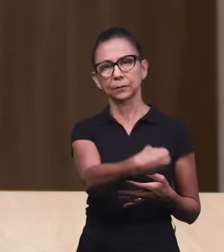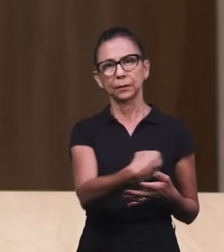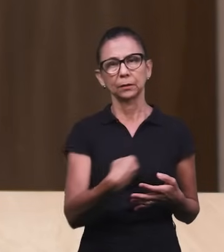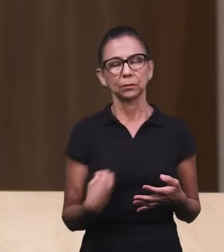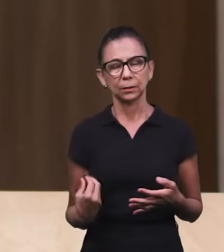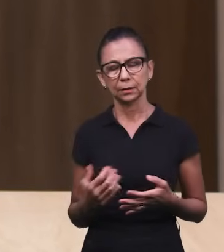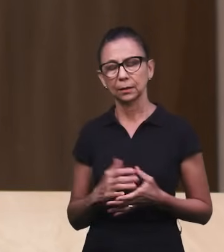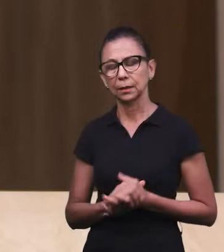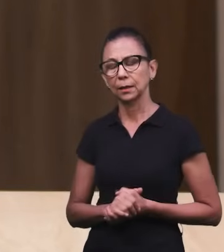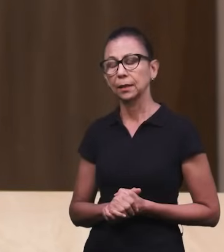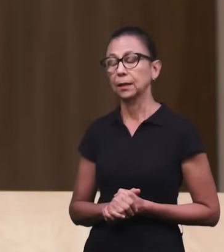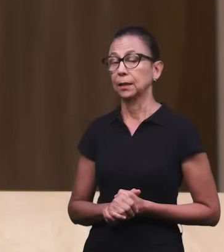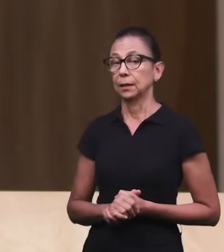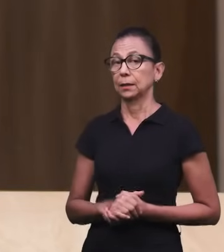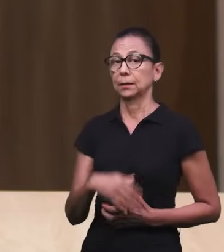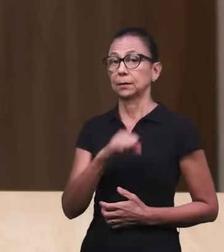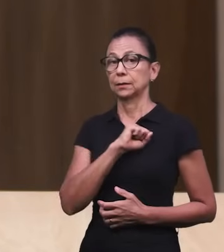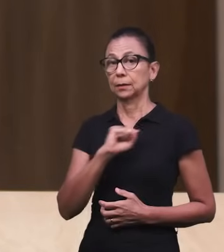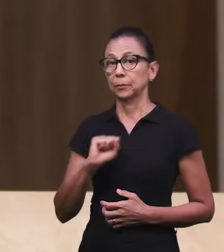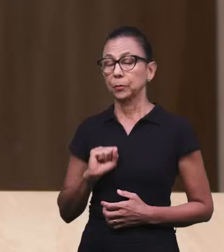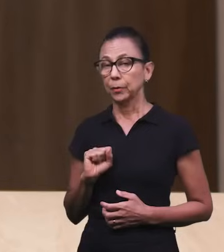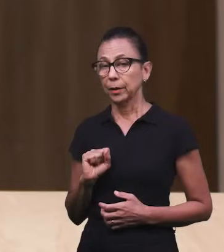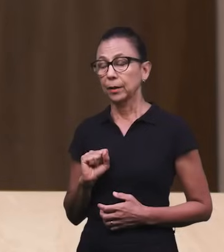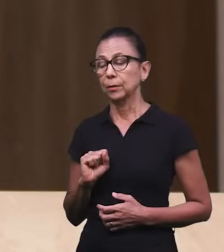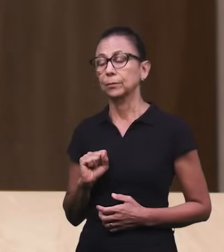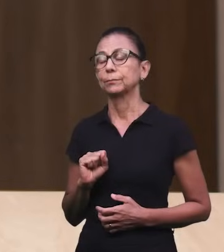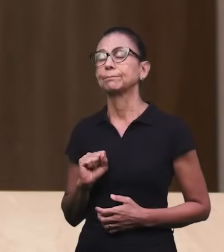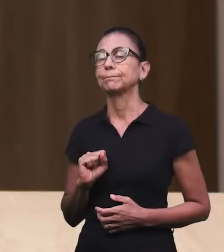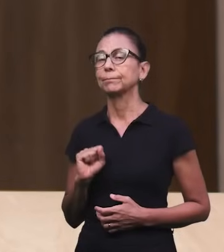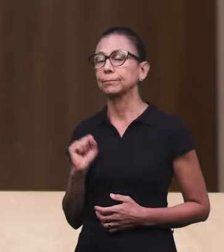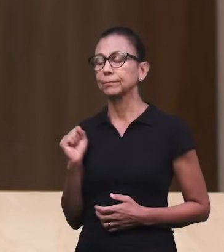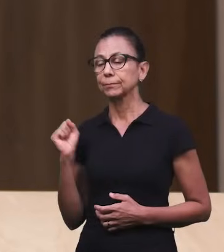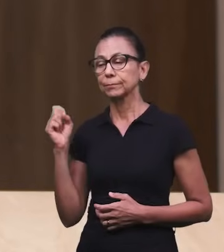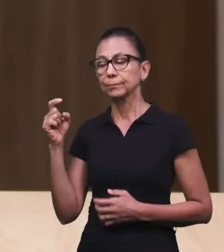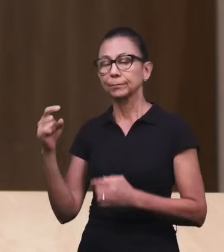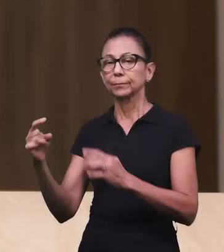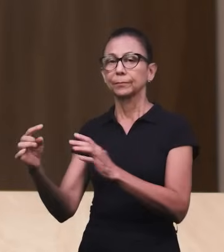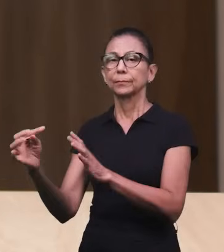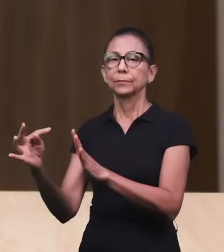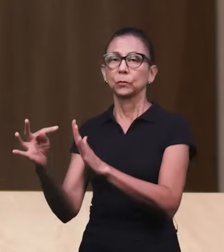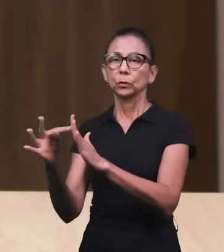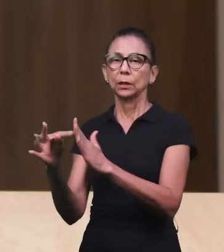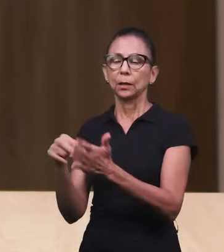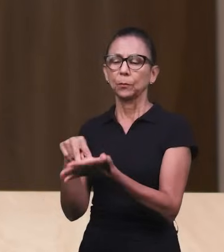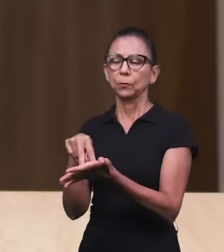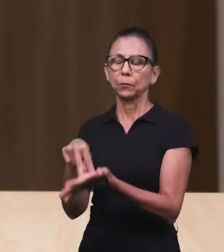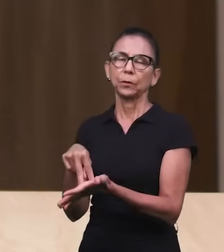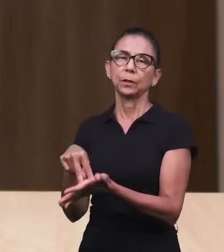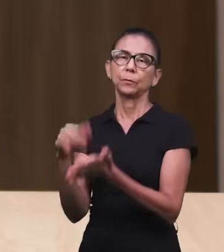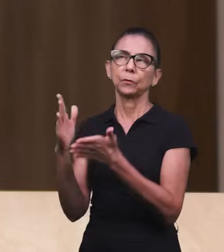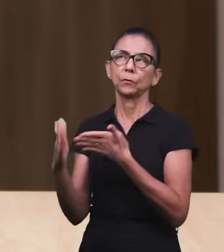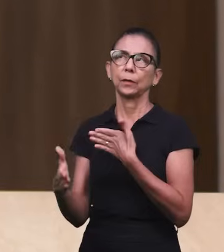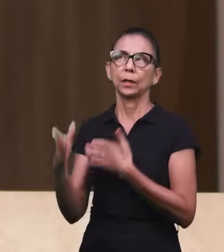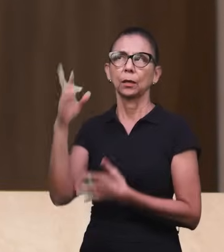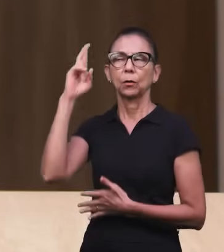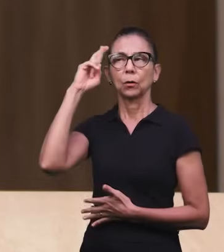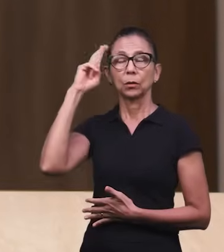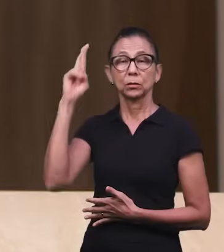diversidade mesmo assim Samuel se Manteve fiel ao Senhor em tudo aquilo ali ele tinha todas as